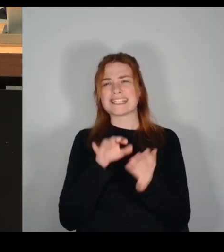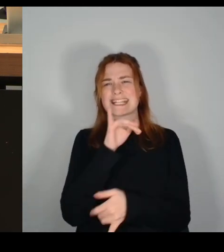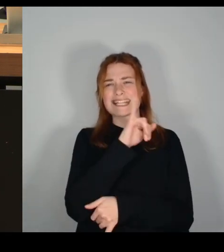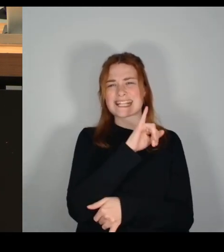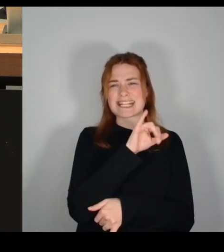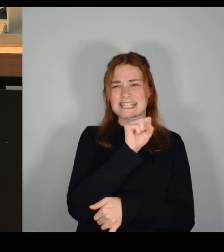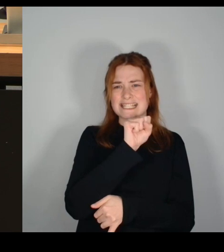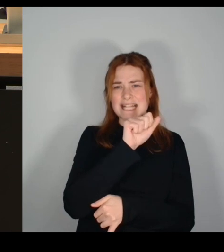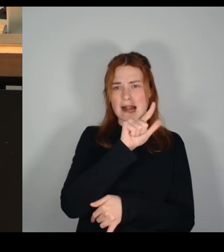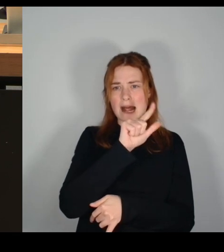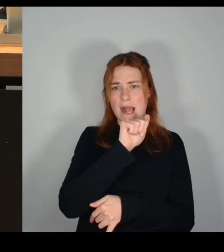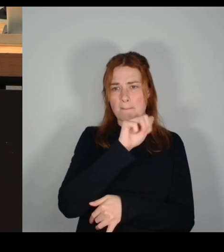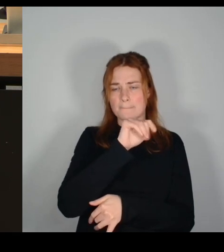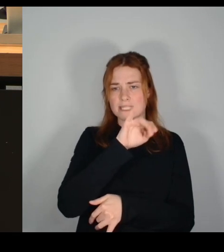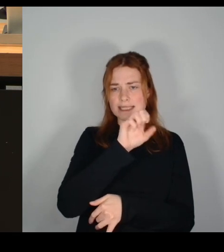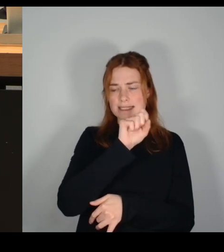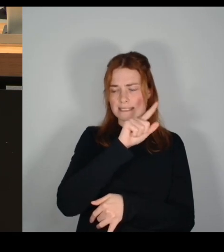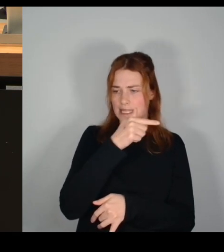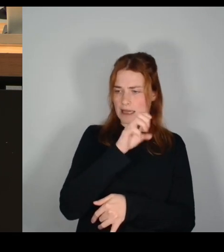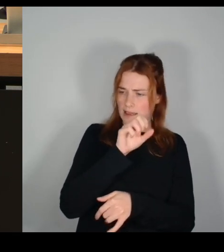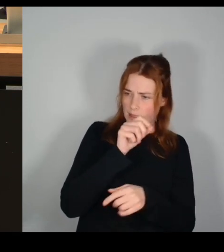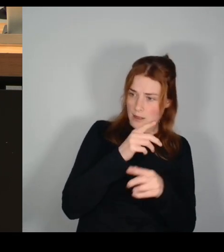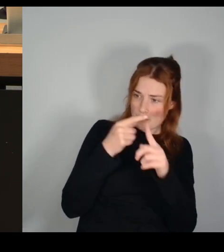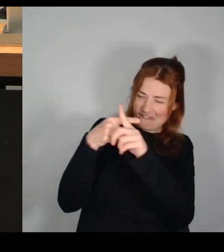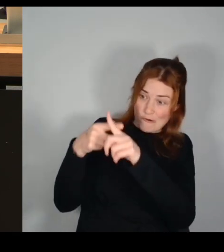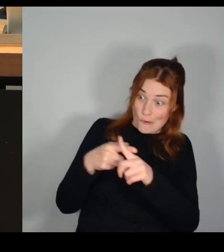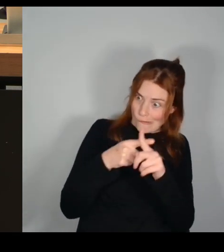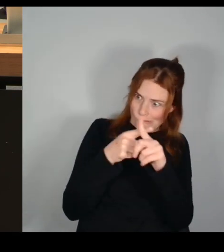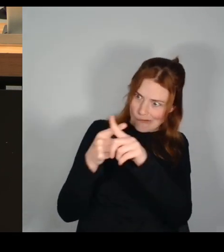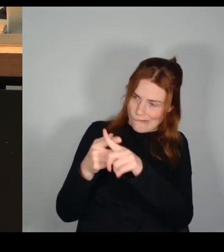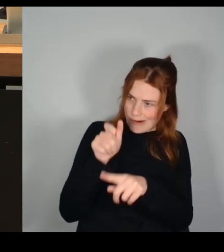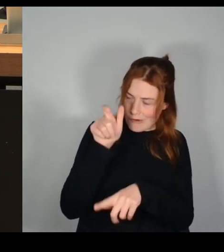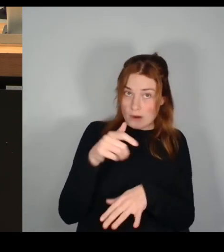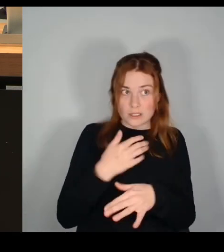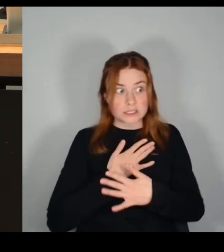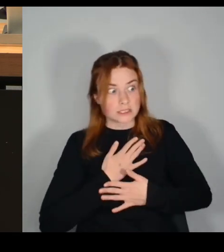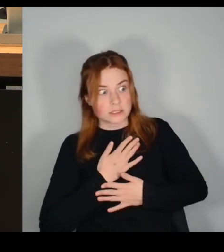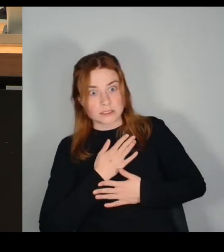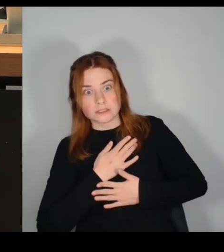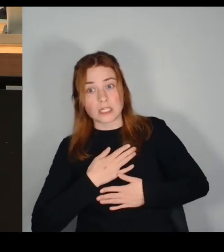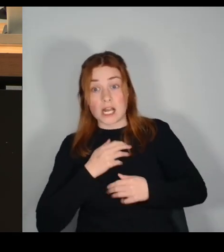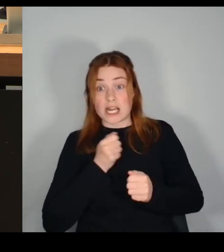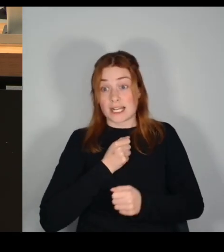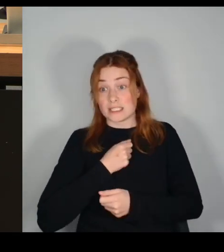Ab 2014 wurden die Jesiden sodann zu Hauptopfern des sich ausbreitenden